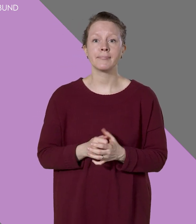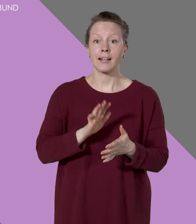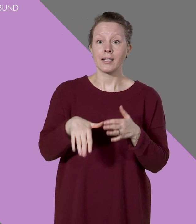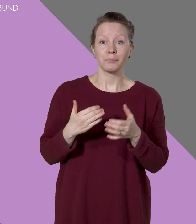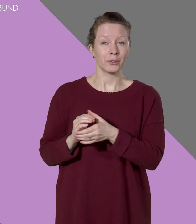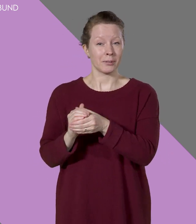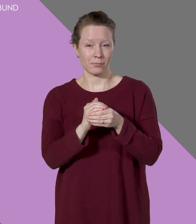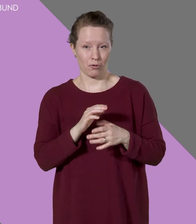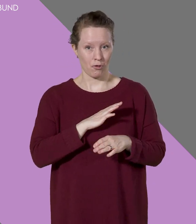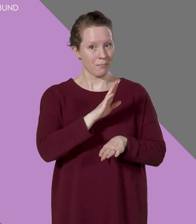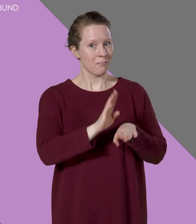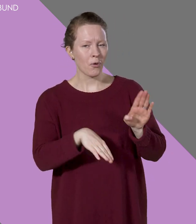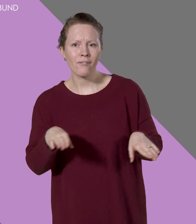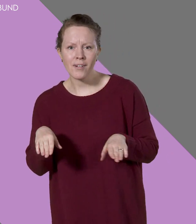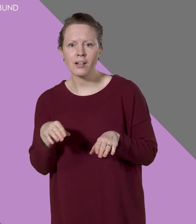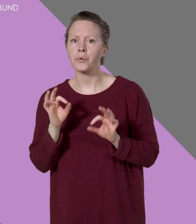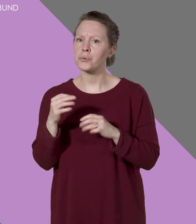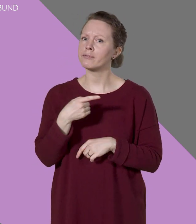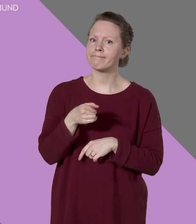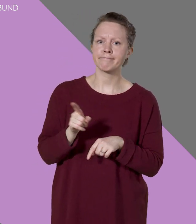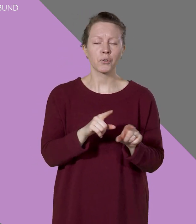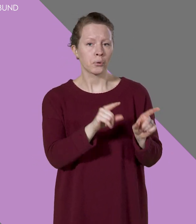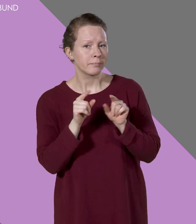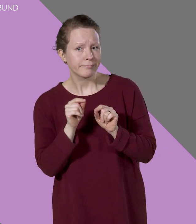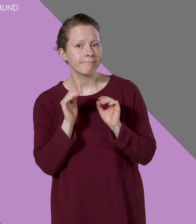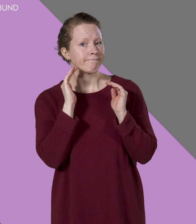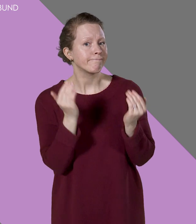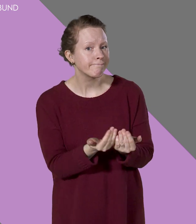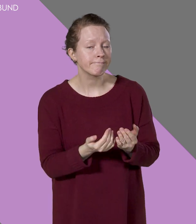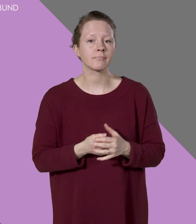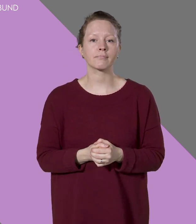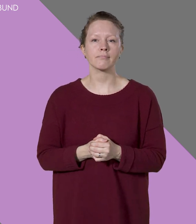Hur tar arbetsgruppen hänsyn till teckenspråksgemenskapens mångfald?